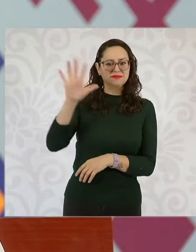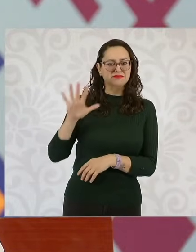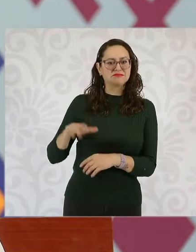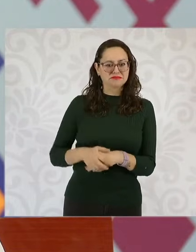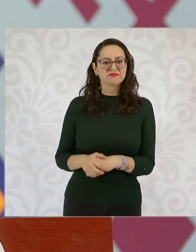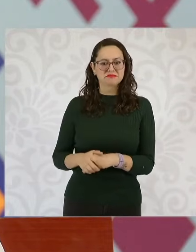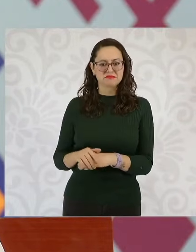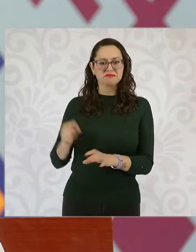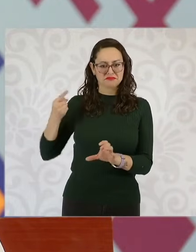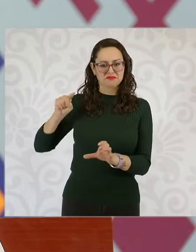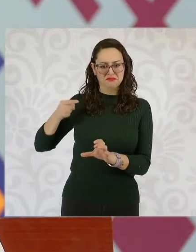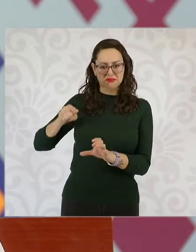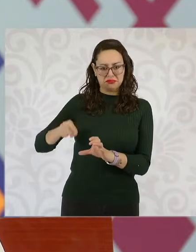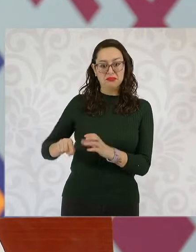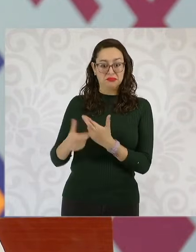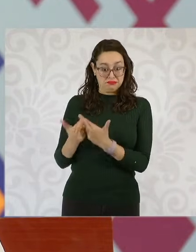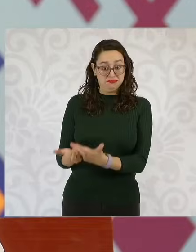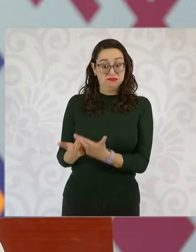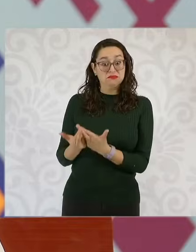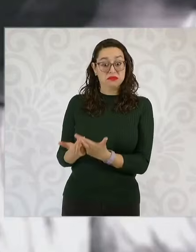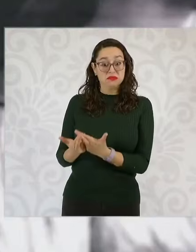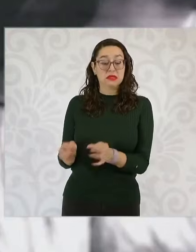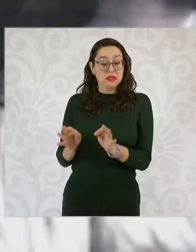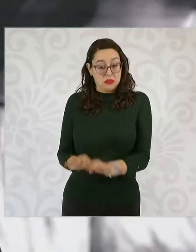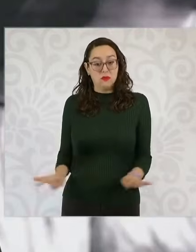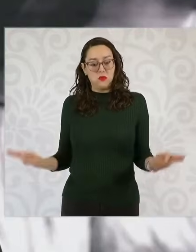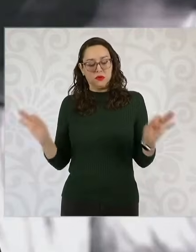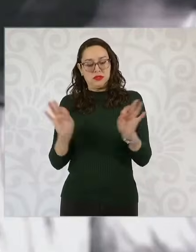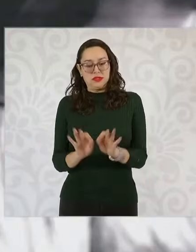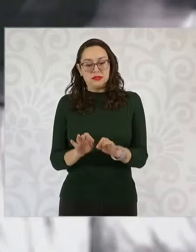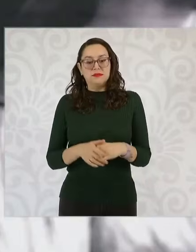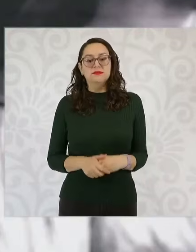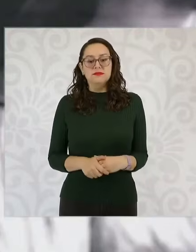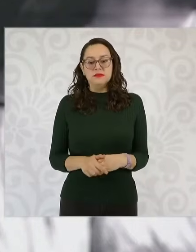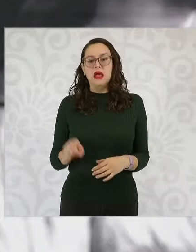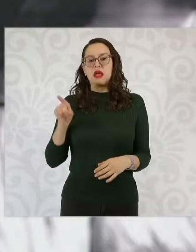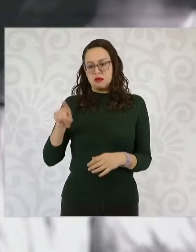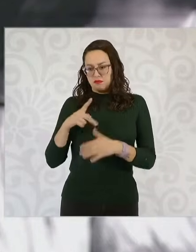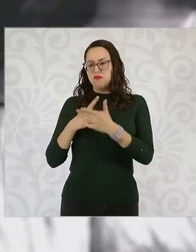reserva no la parte sustancial pero es una parte muy importante tenemos ahy varios proyectos varios